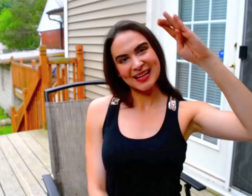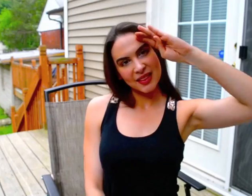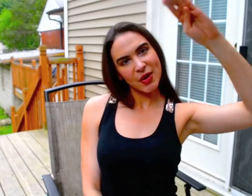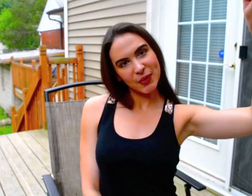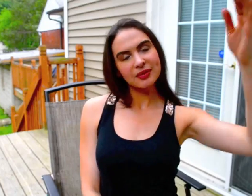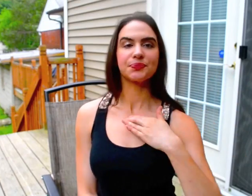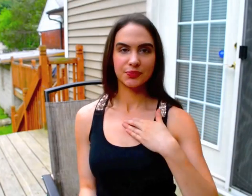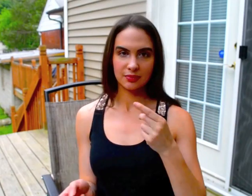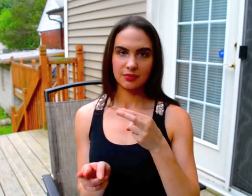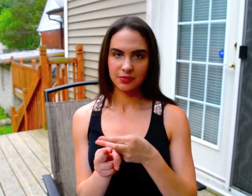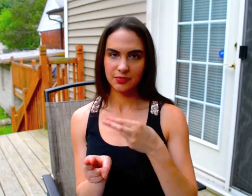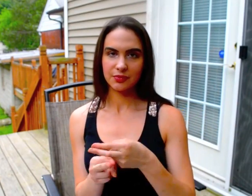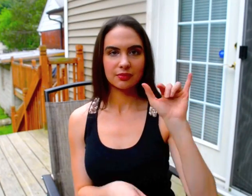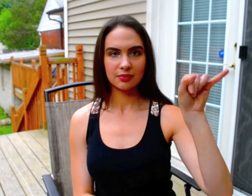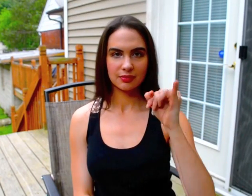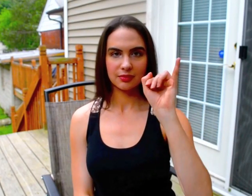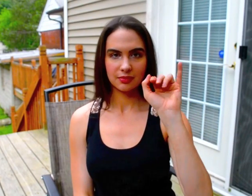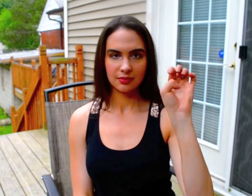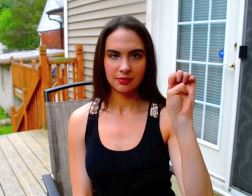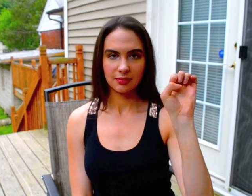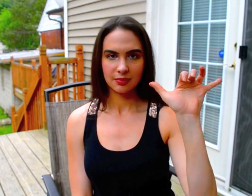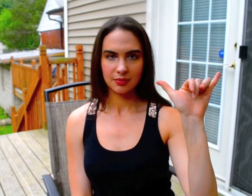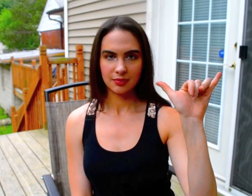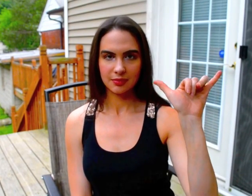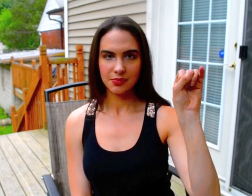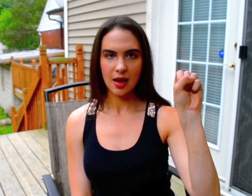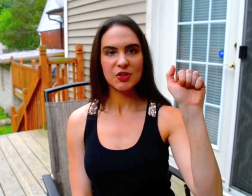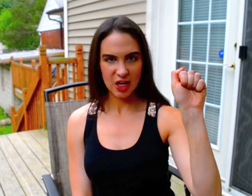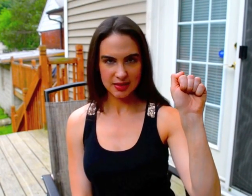Hey! My name's Jeysa